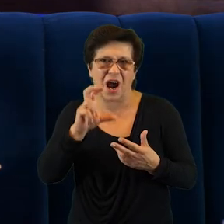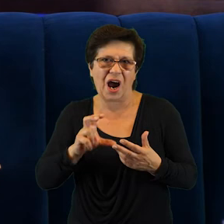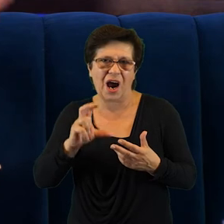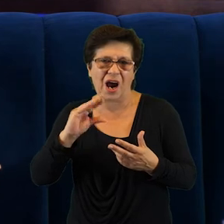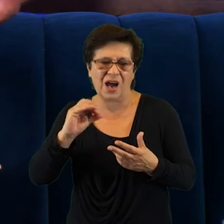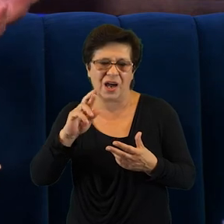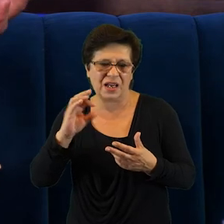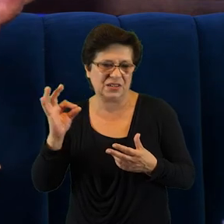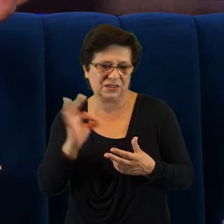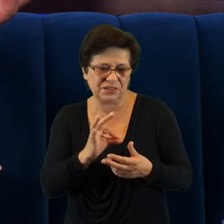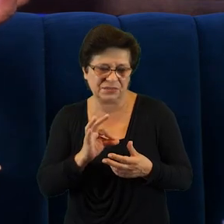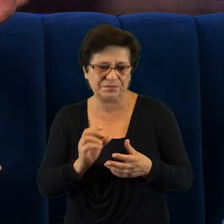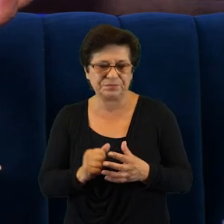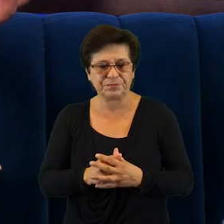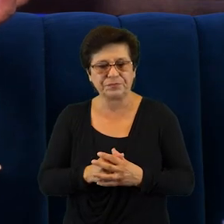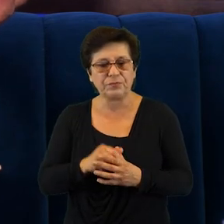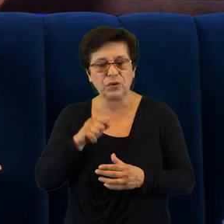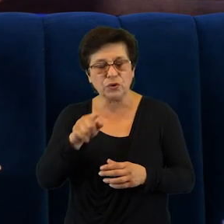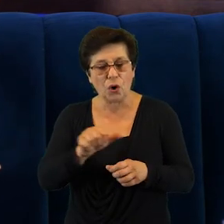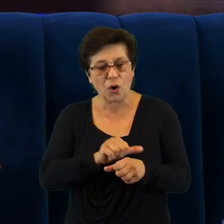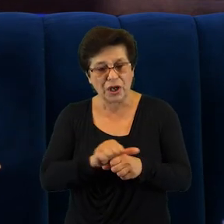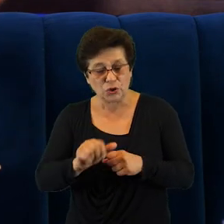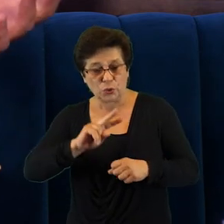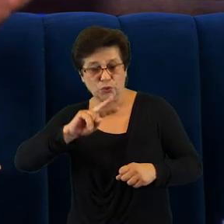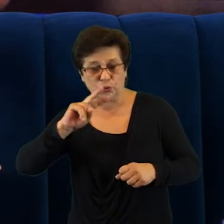ale w każdym razie drugi co do wielkości dziennik.